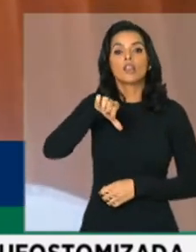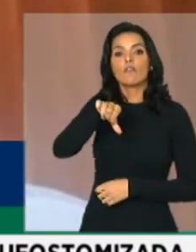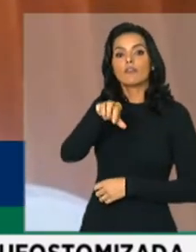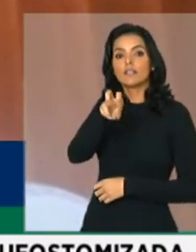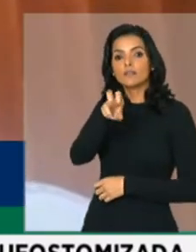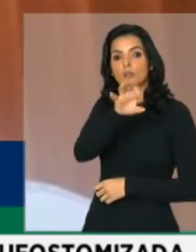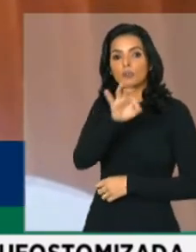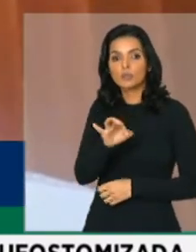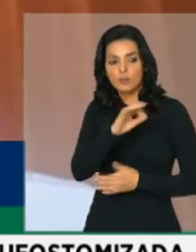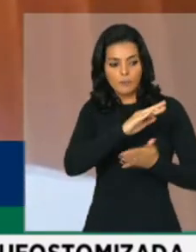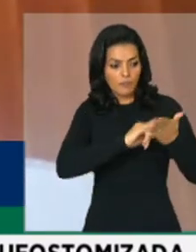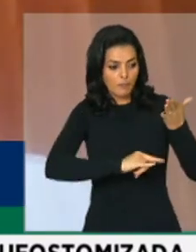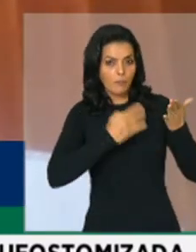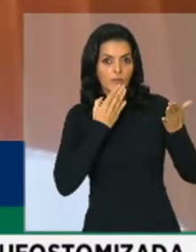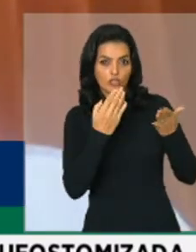PROCESSANTE QUE PODERÁ ANALISAR PROFUNDAMENTE--